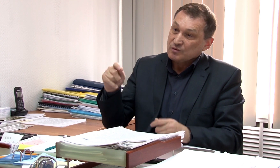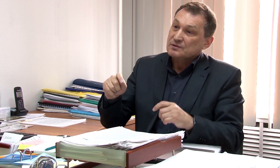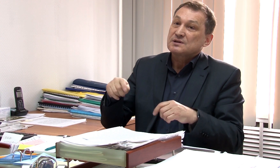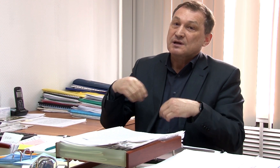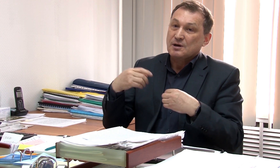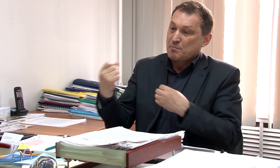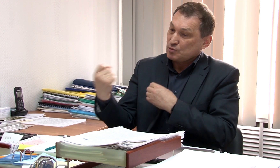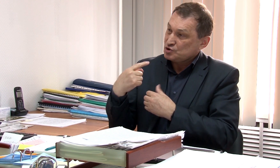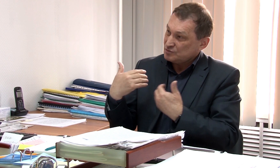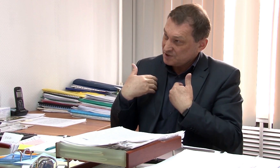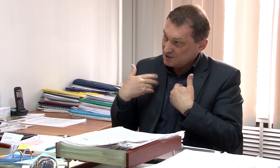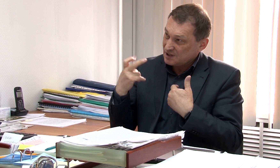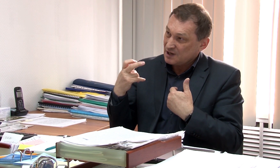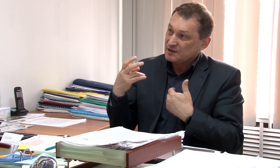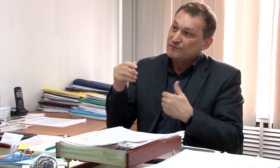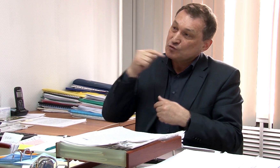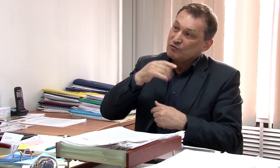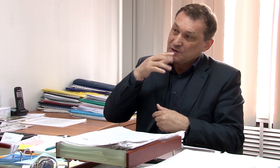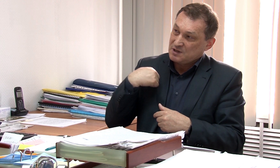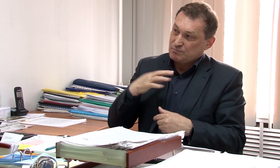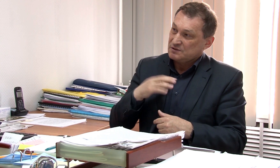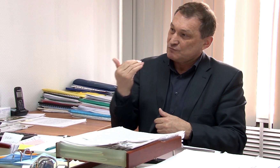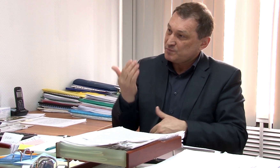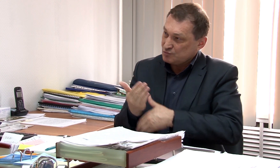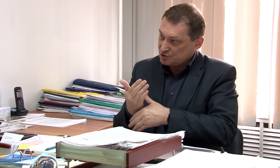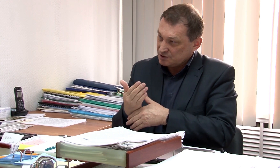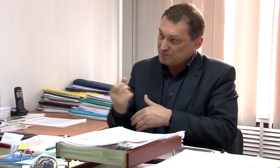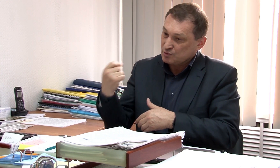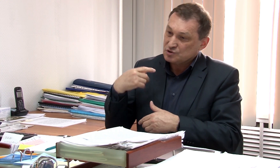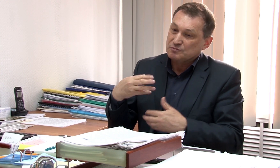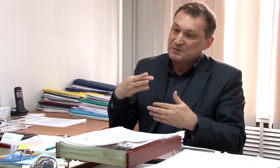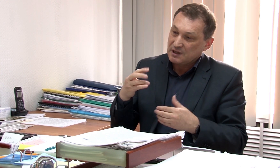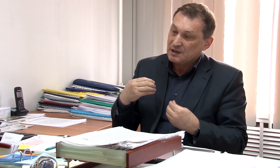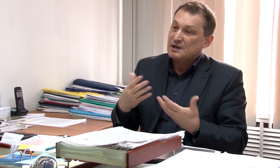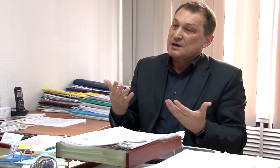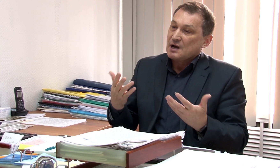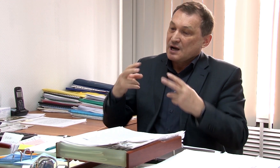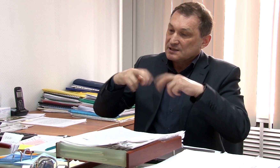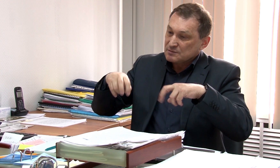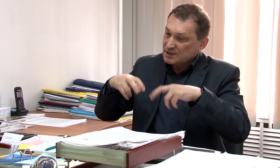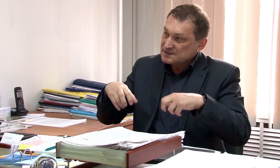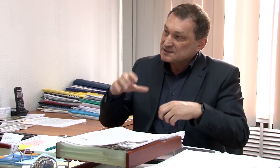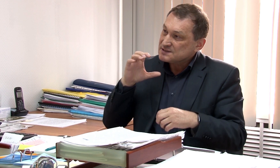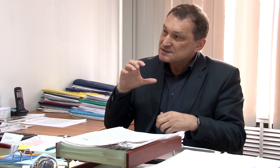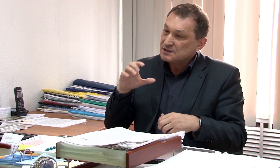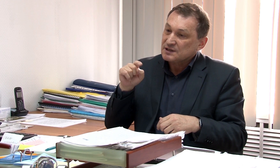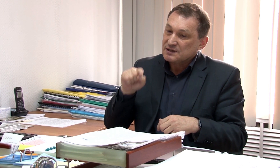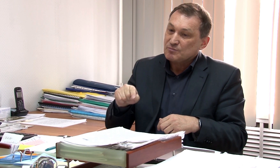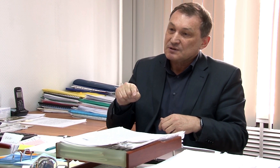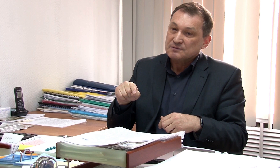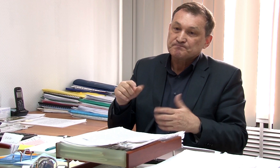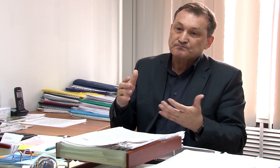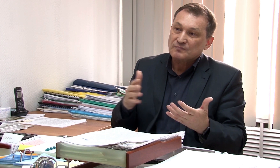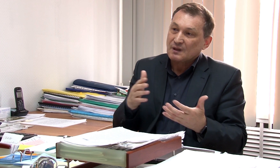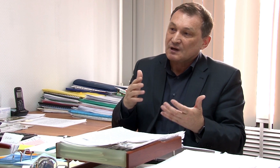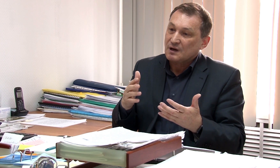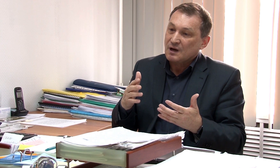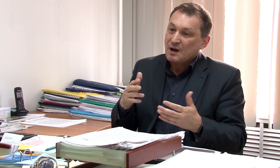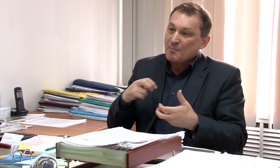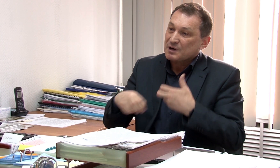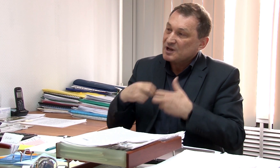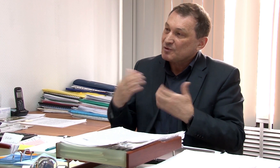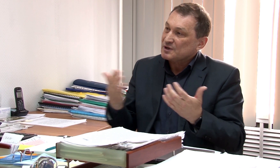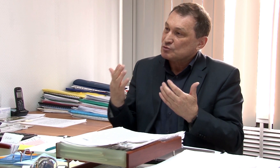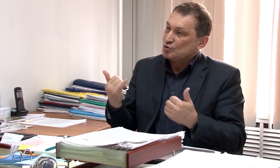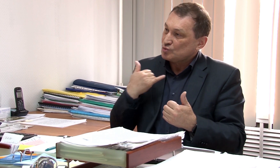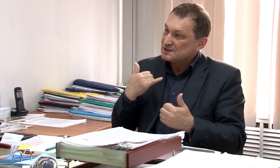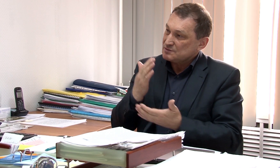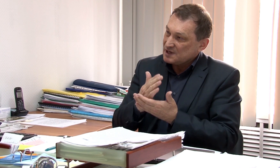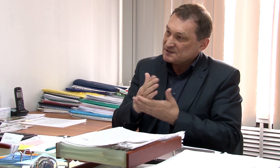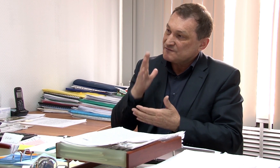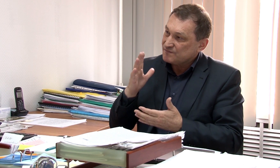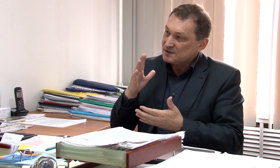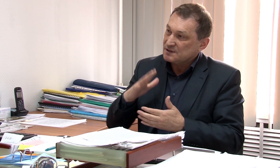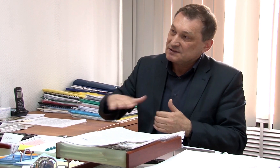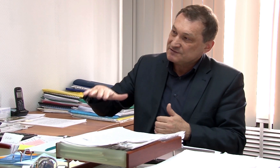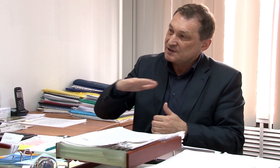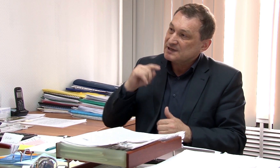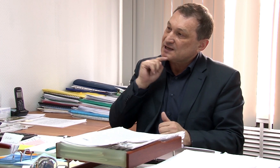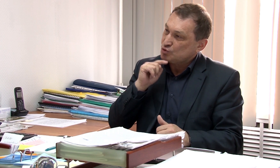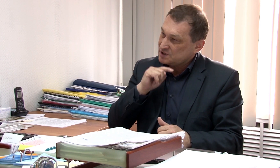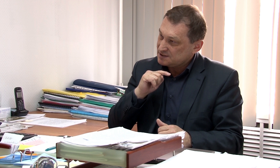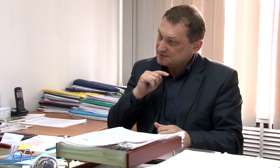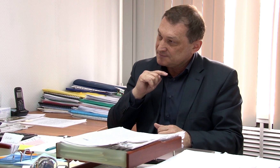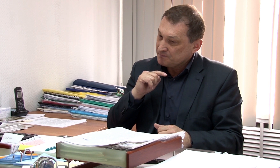Он поручил мне - в то время я был его помощником, - разобраться с теми проблемами, которые у нас имелись в сфере экономики.